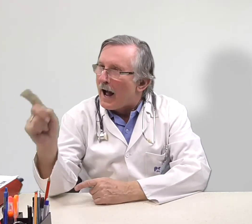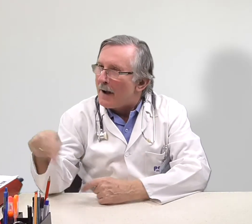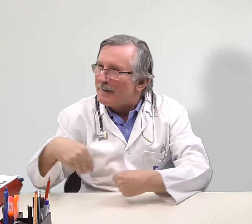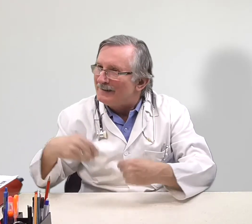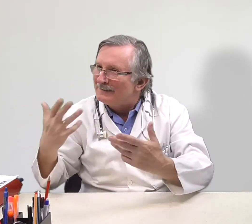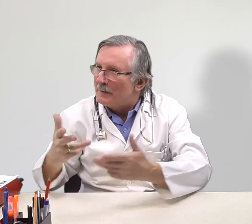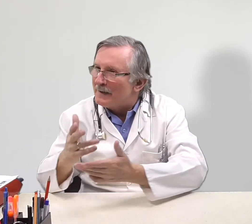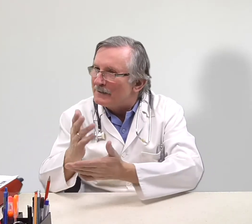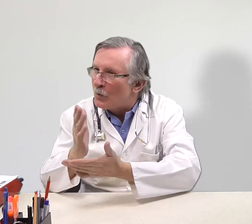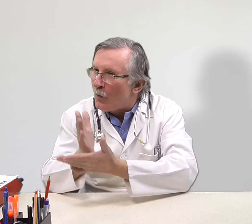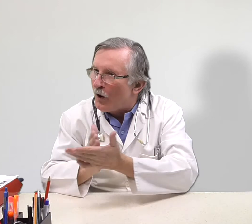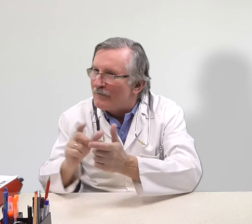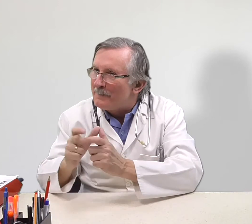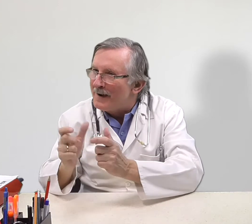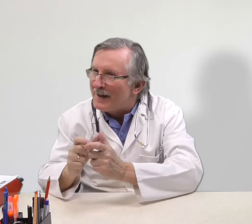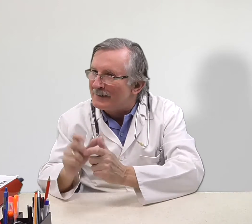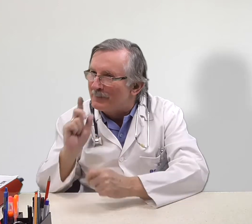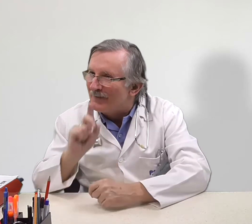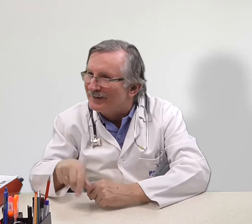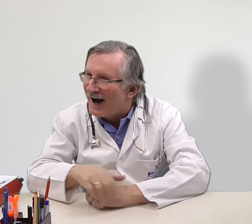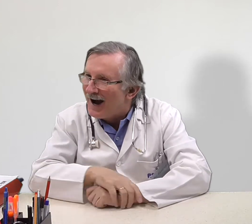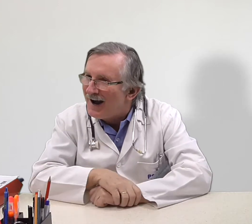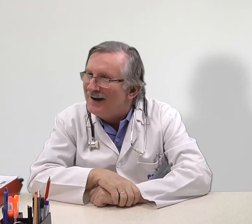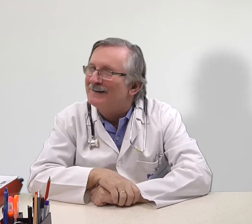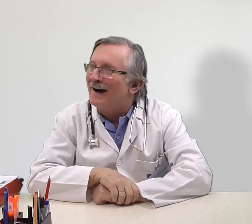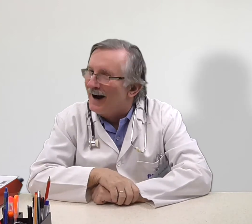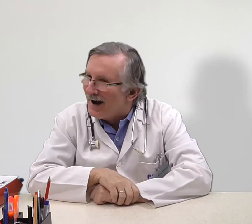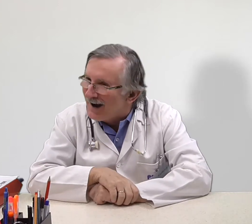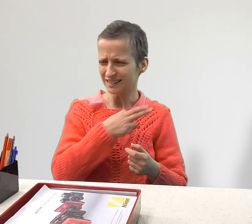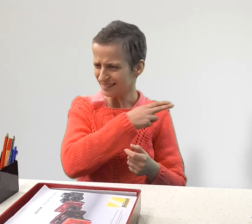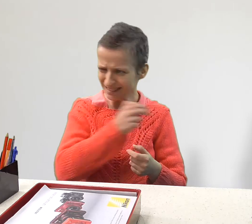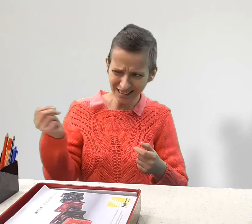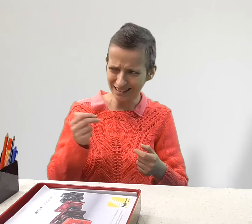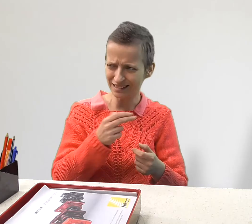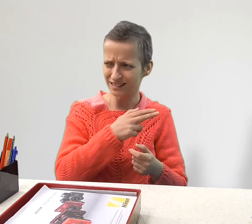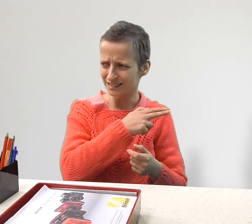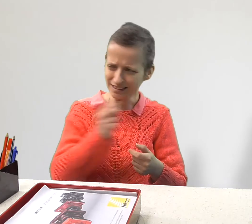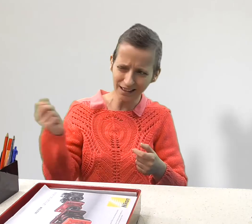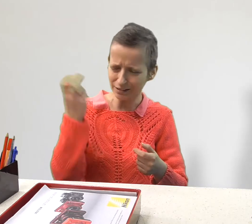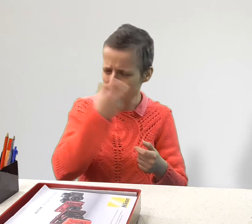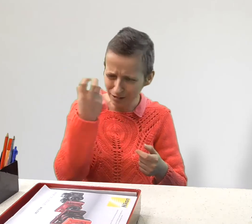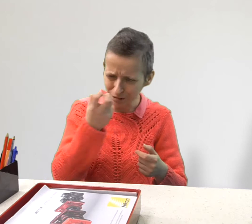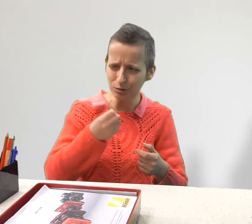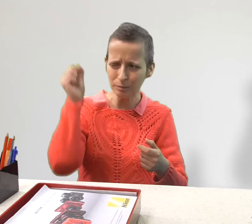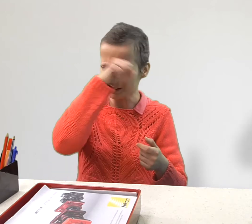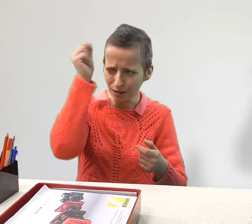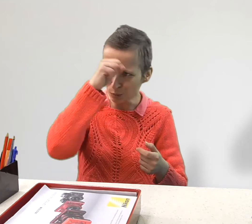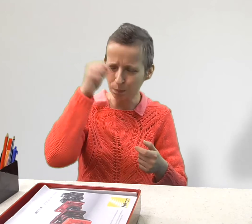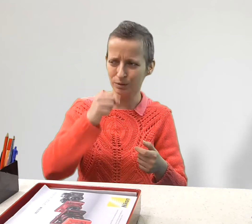Pani chce mieć ulgowe bilety, prawda? Nie! Nie interesują mnie takie głupoty!